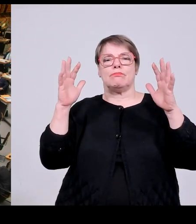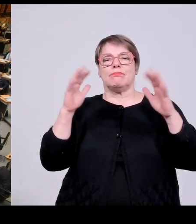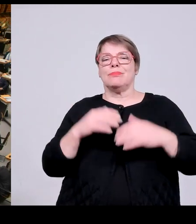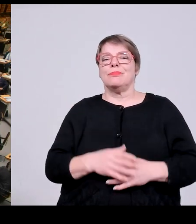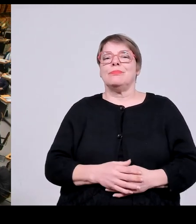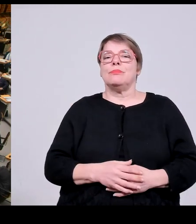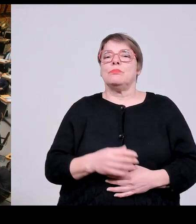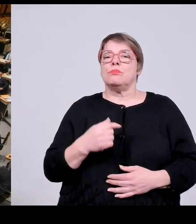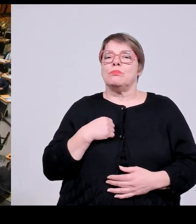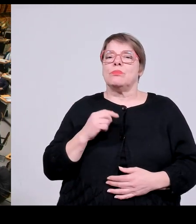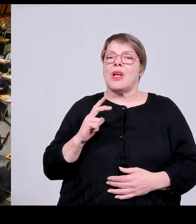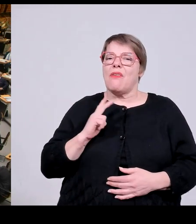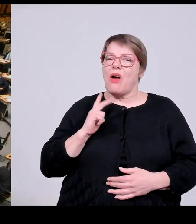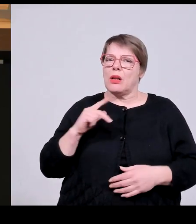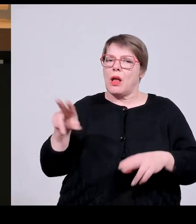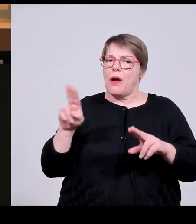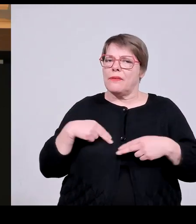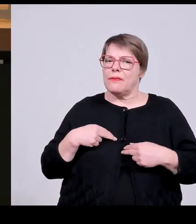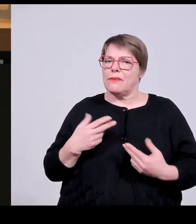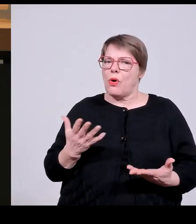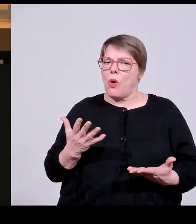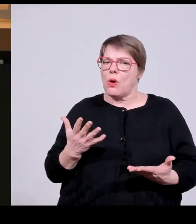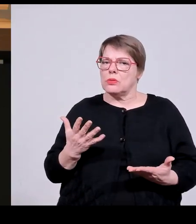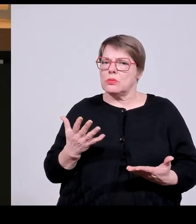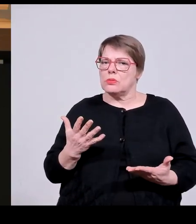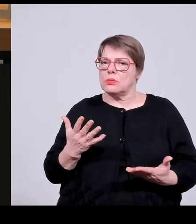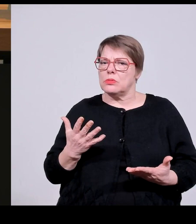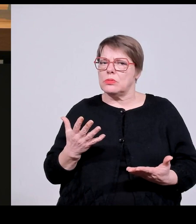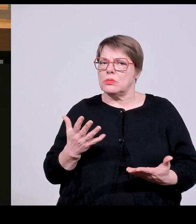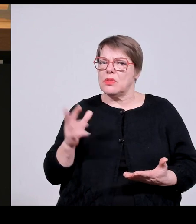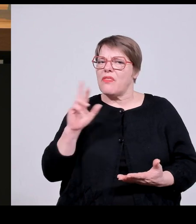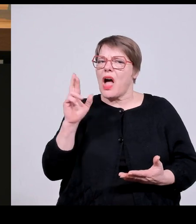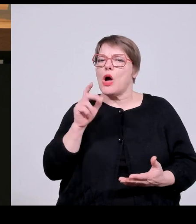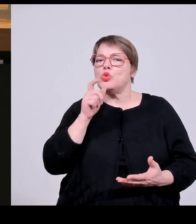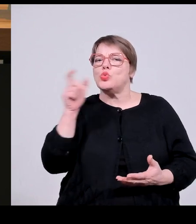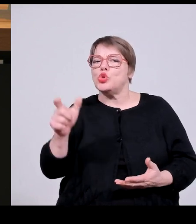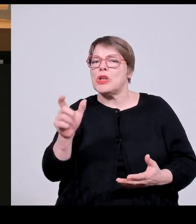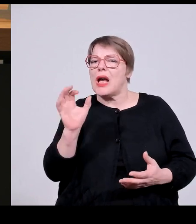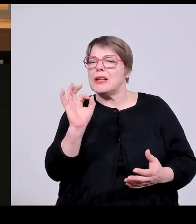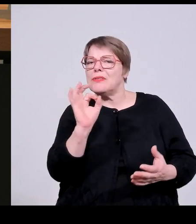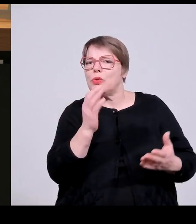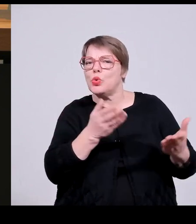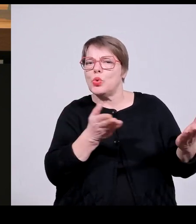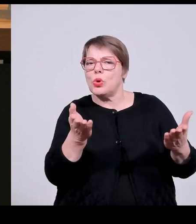Ja, wenn es um die Flächennutzungspläne geht und der Sicherung, dabei entscheiden nicht Frau Jarisch. Das wissen